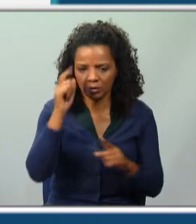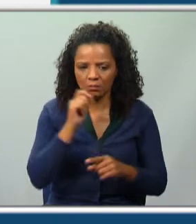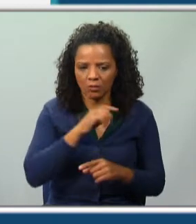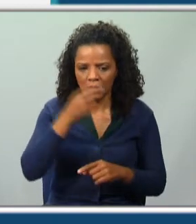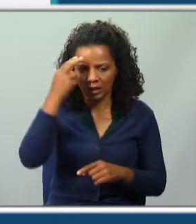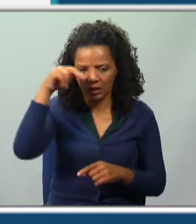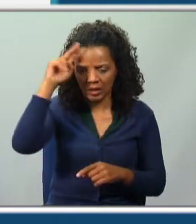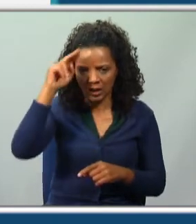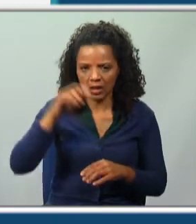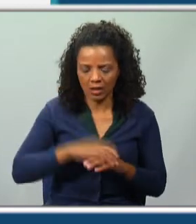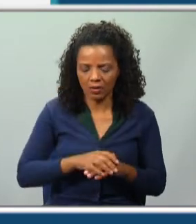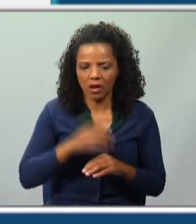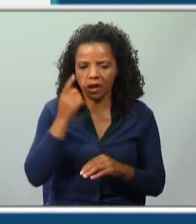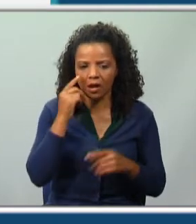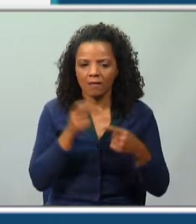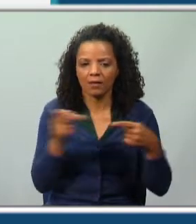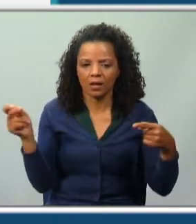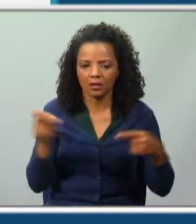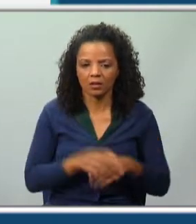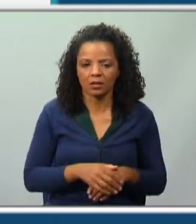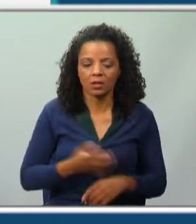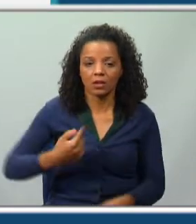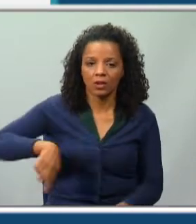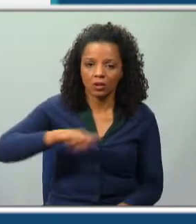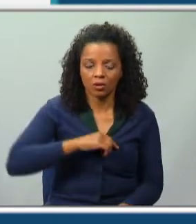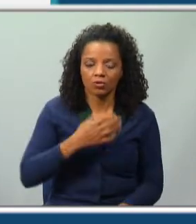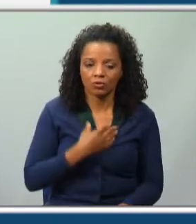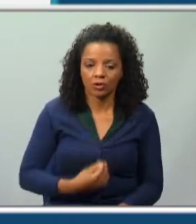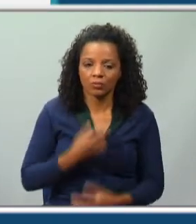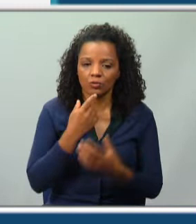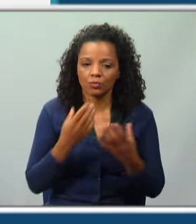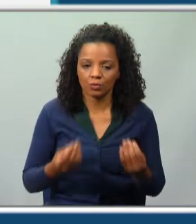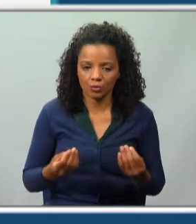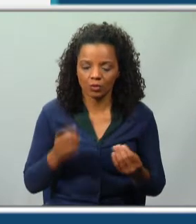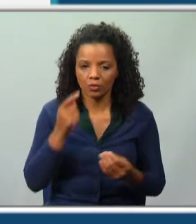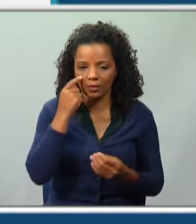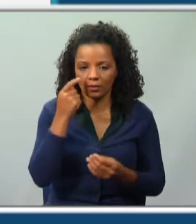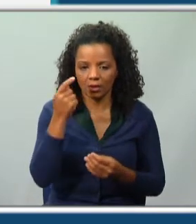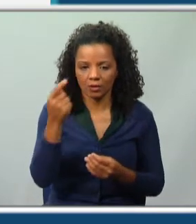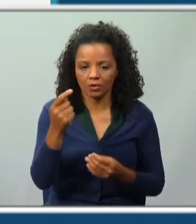enganado Vamos então conhecer a frase nós gostamos muito de realizar viagens 被騙了讓我們了解一下這句話我們真的很喜歡旅行